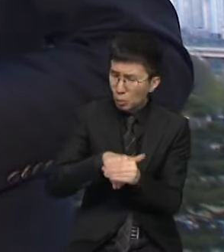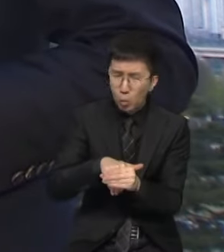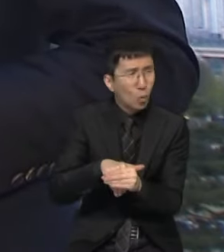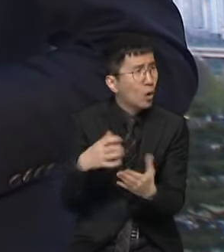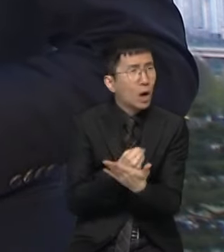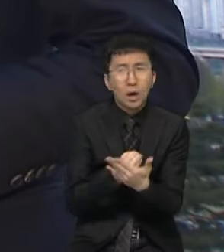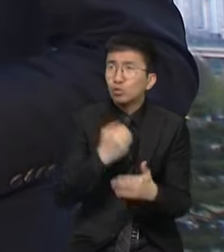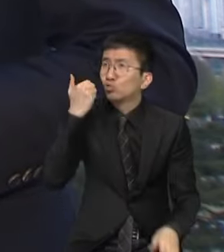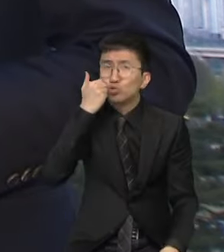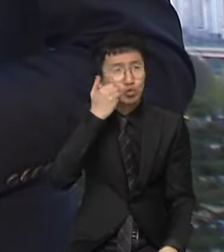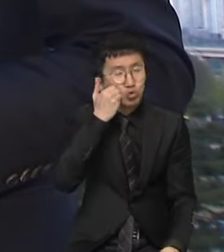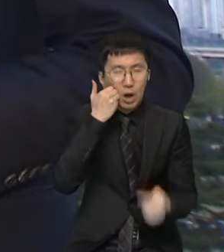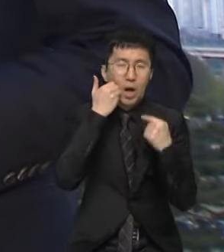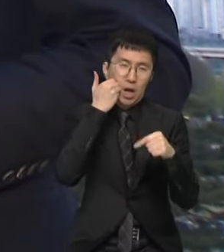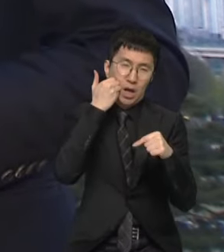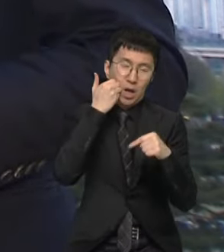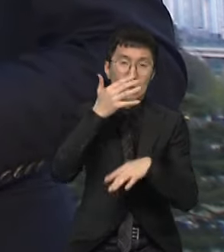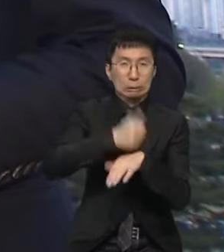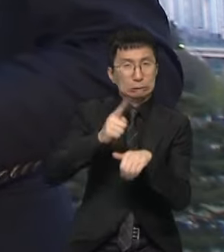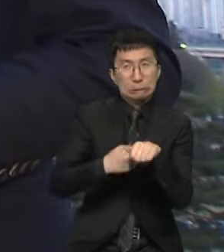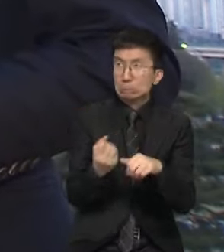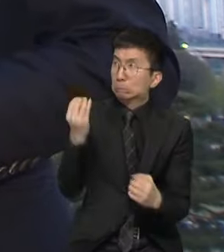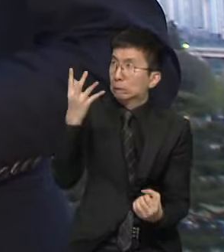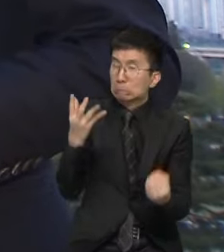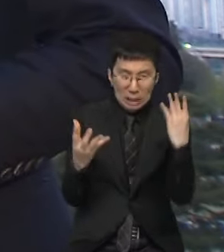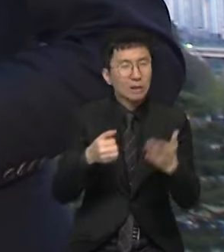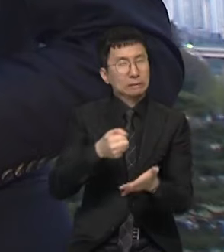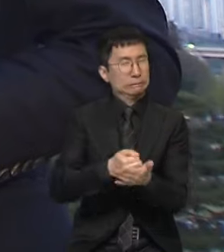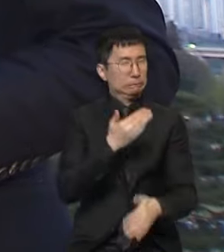결정 짓는 주요 변수가 될 전망입니다. SBS 김기태입니다.